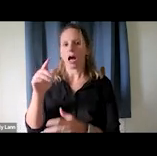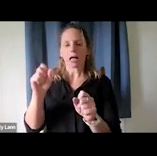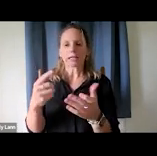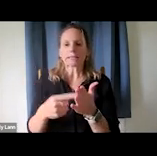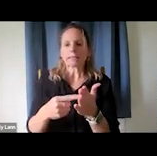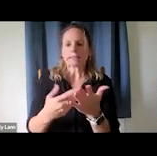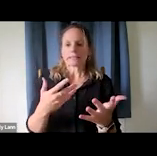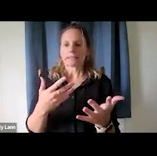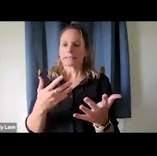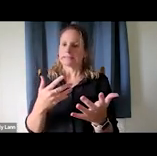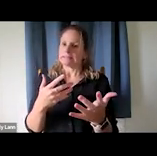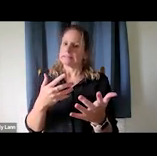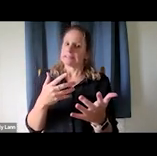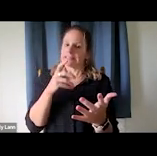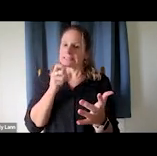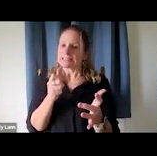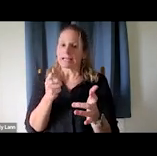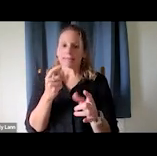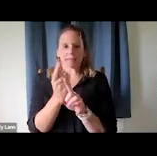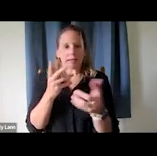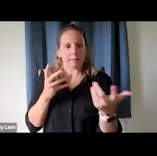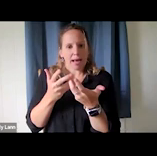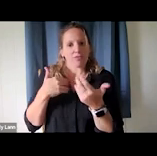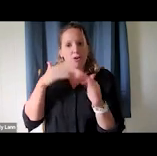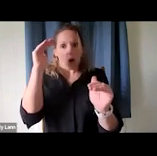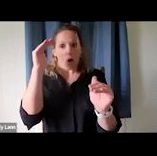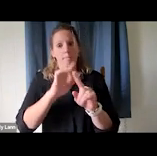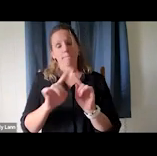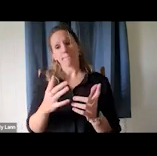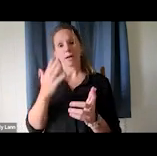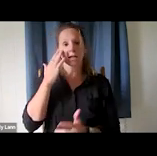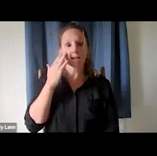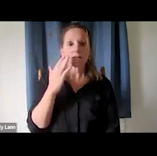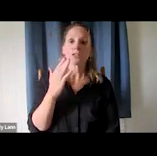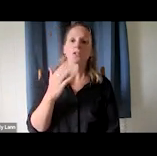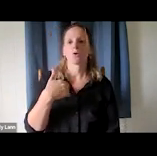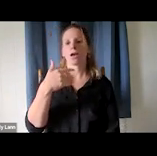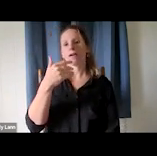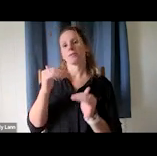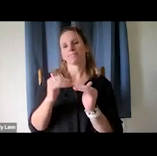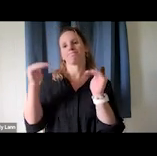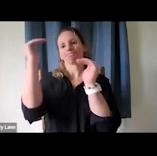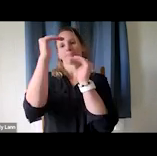no salir como queremos, pero seguimos adelante, por supuesto, y llevamos eso a un grado de apelación a nivel de audiencia.